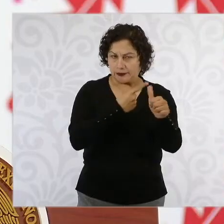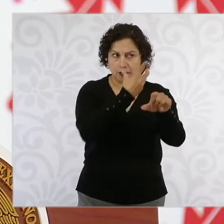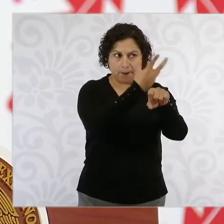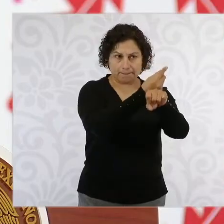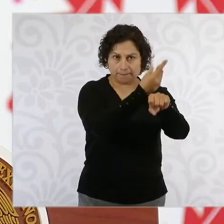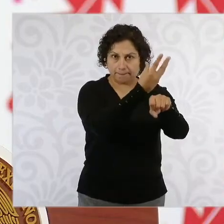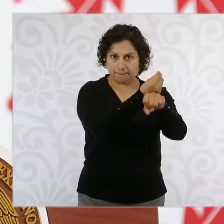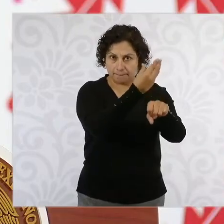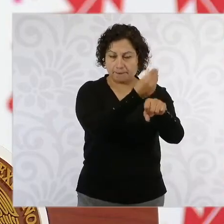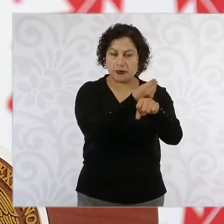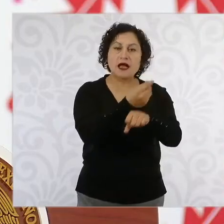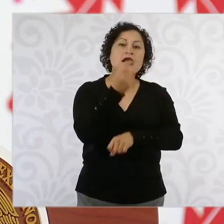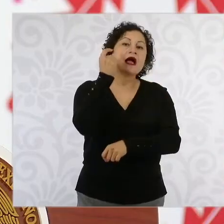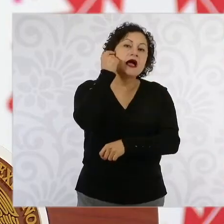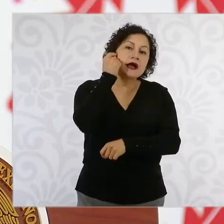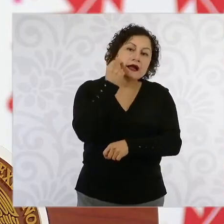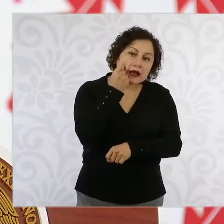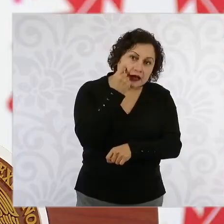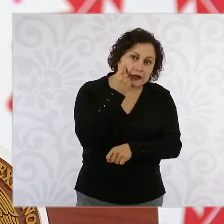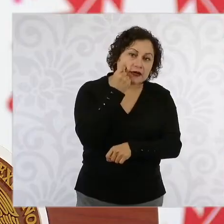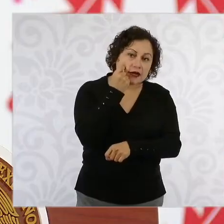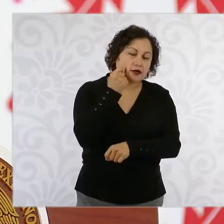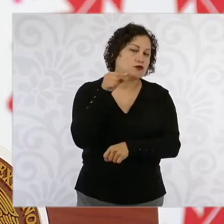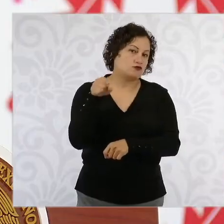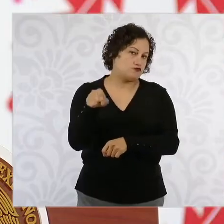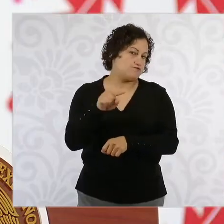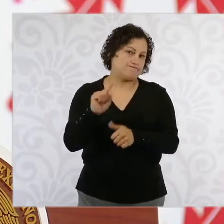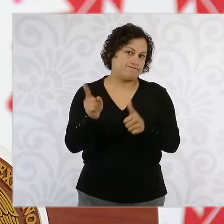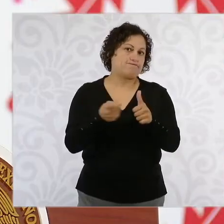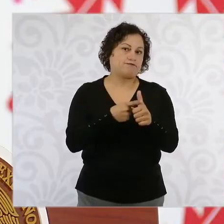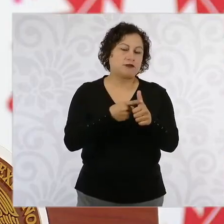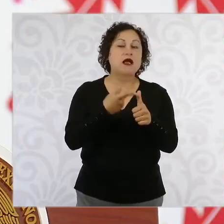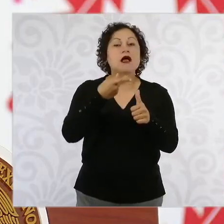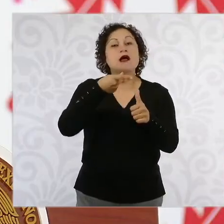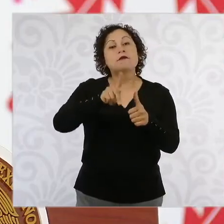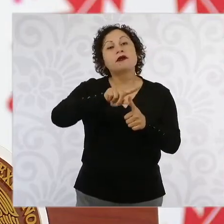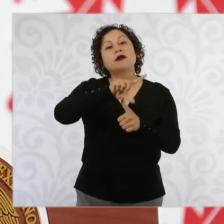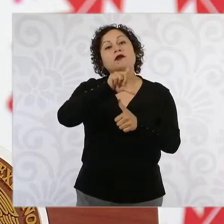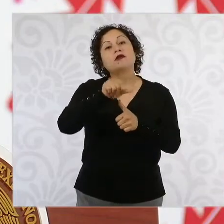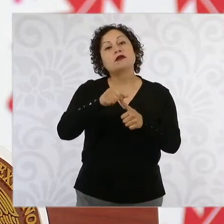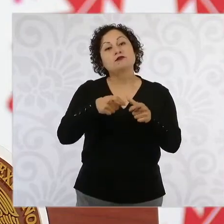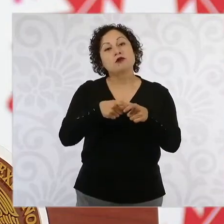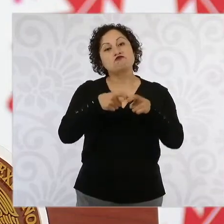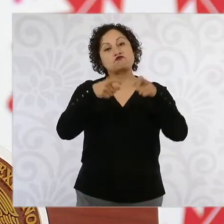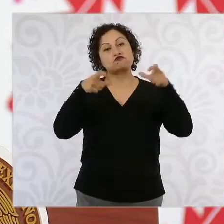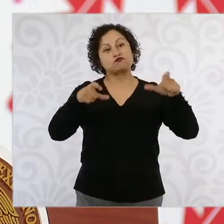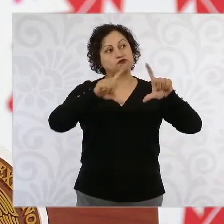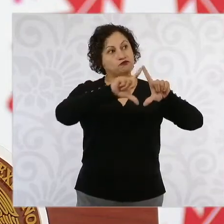de Guerrero van a ser de las primeras pero en todo el país es esta este trabajo que hemos